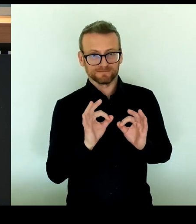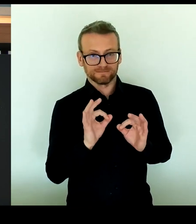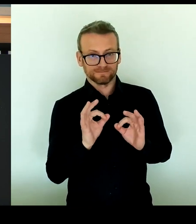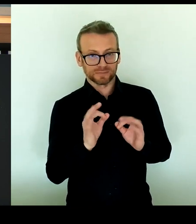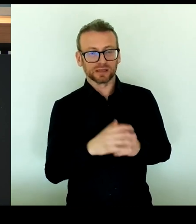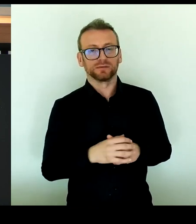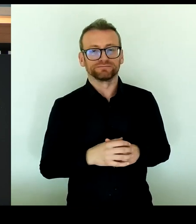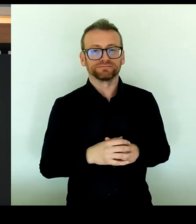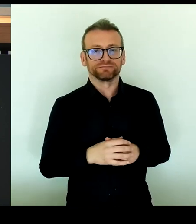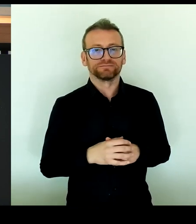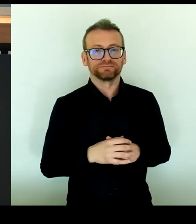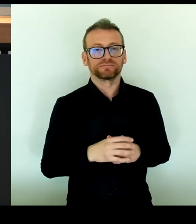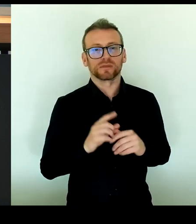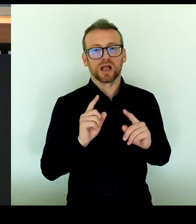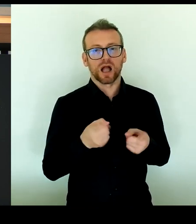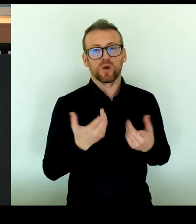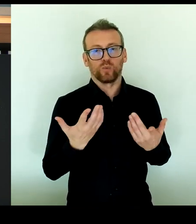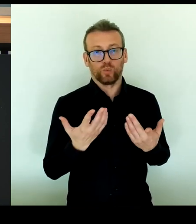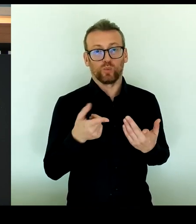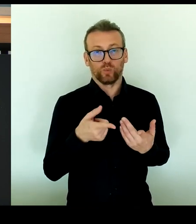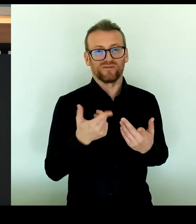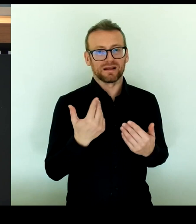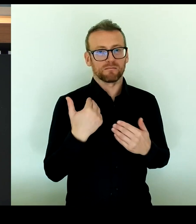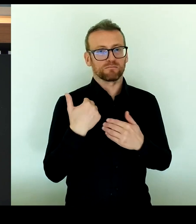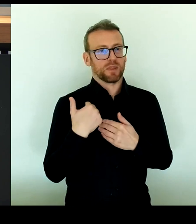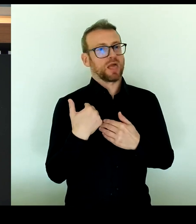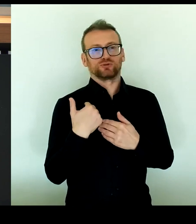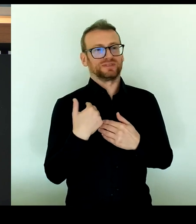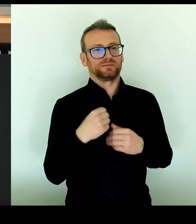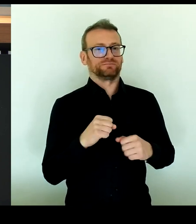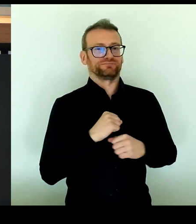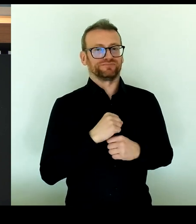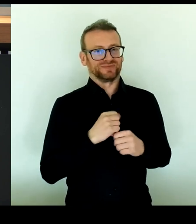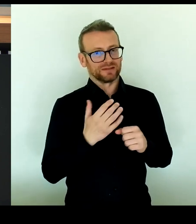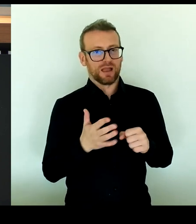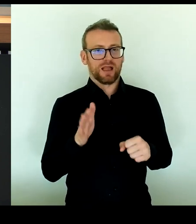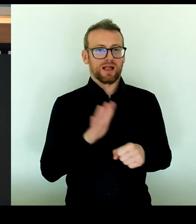Die App ist damit ein Vorbild für andere digitale Projekte der öffentlichen Verwa.